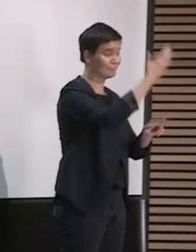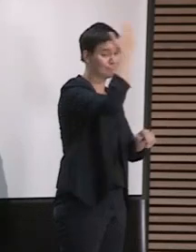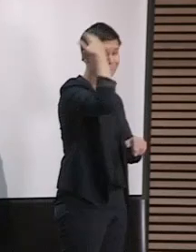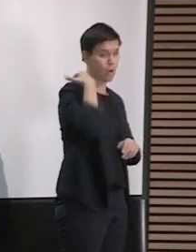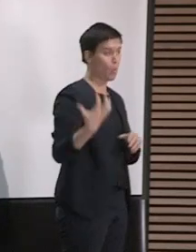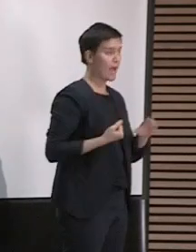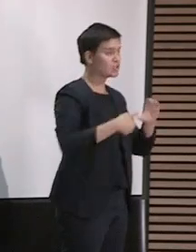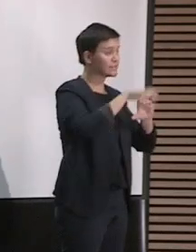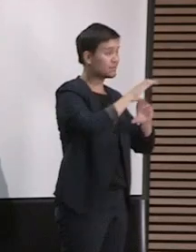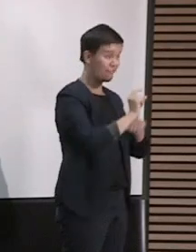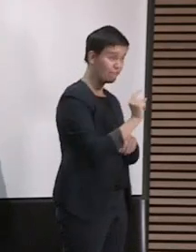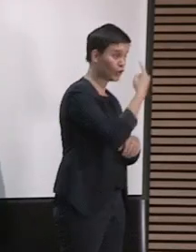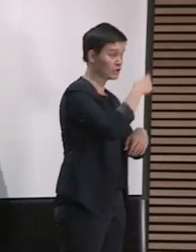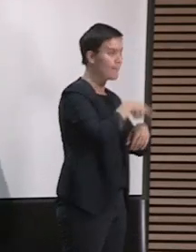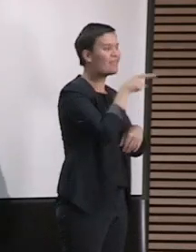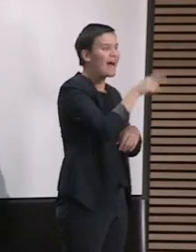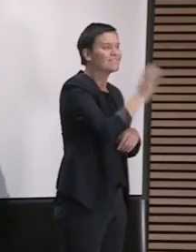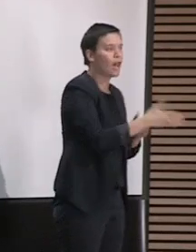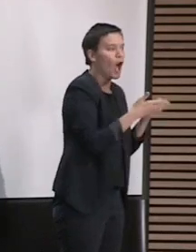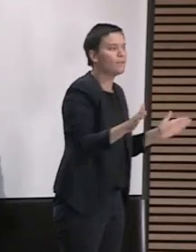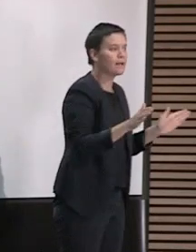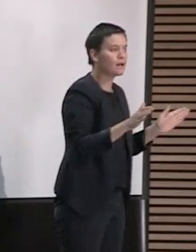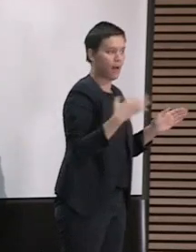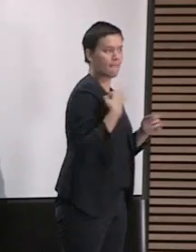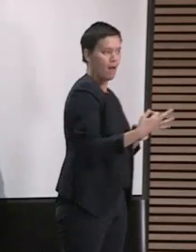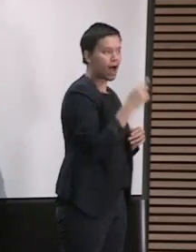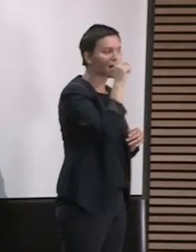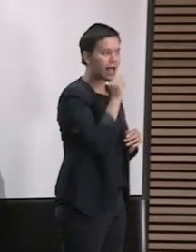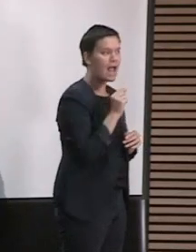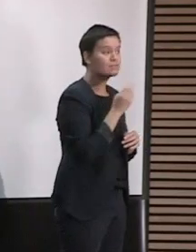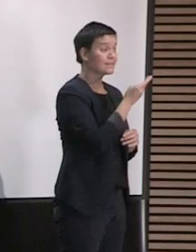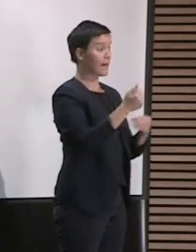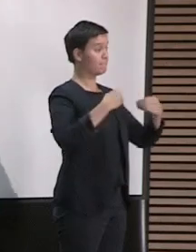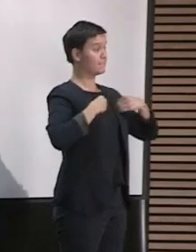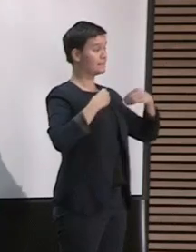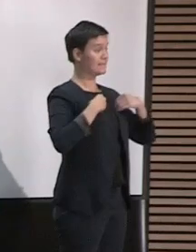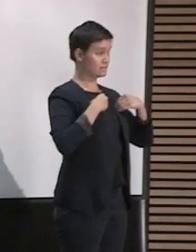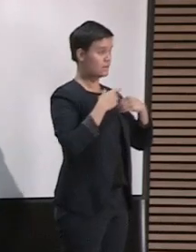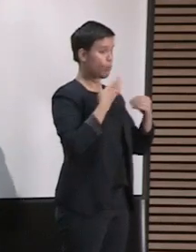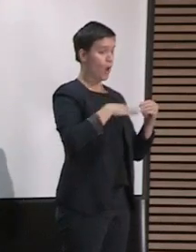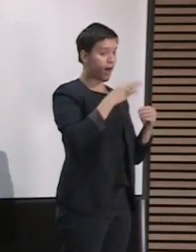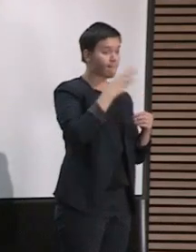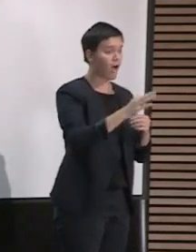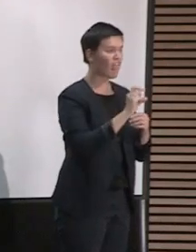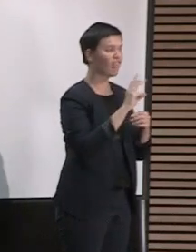te wa kotahi, e tika ana kia tuwhera tonu mai mo te